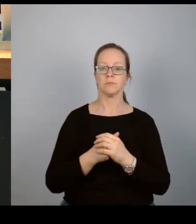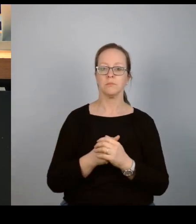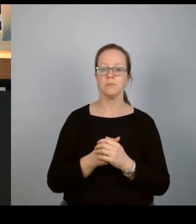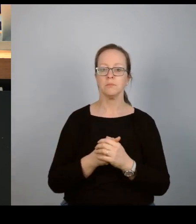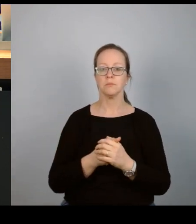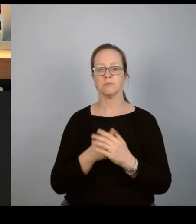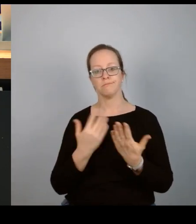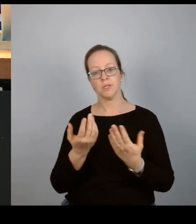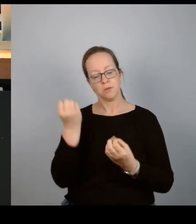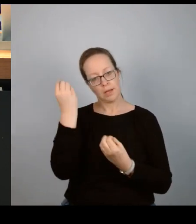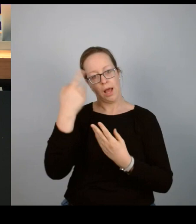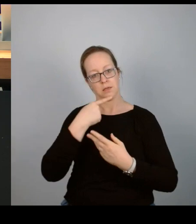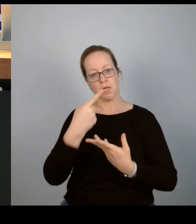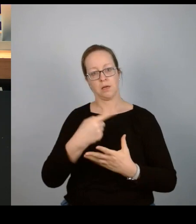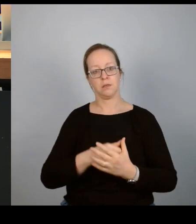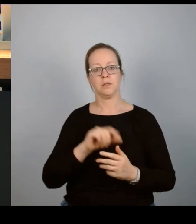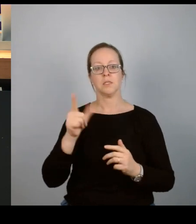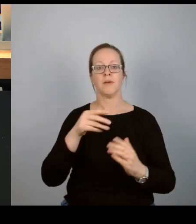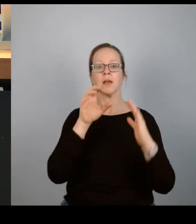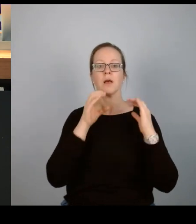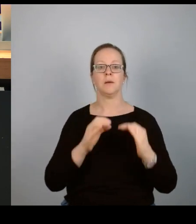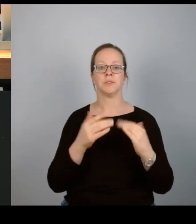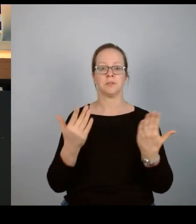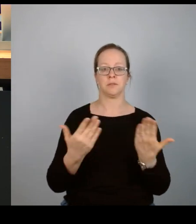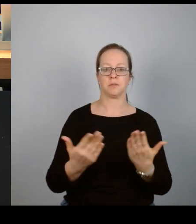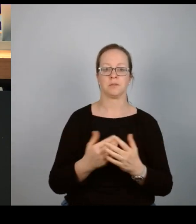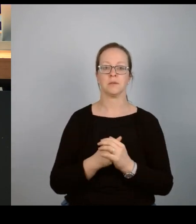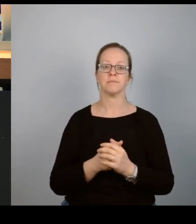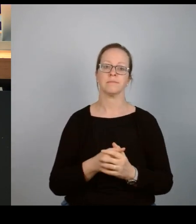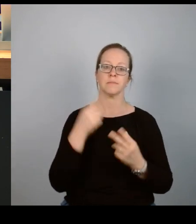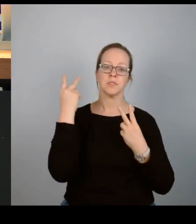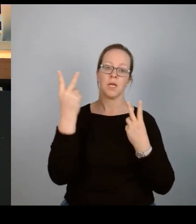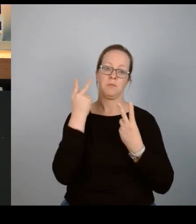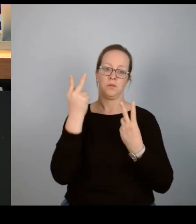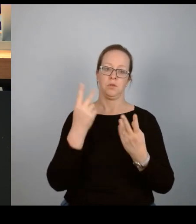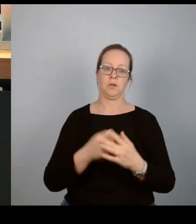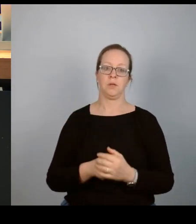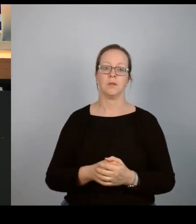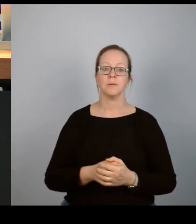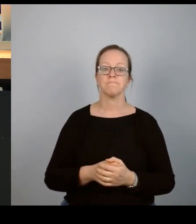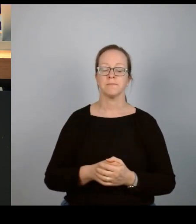anderen nicht da. Widersprechen Sie sich jetzt wirklich? Das war Ihr Credo gerade in ihrer Rede.